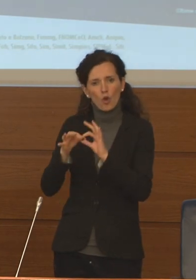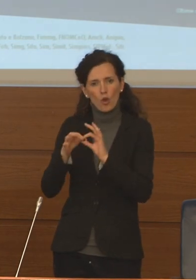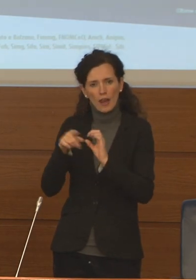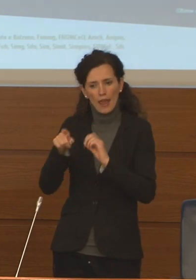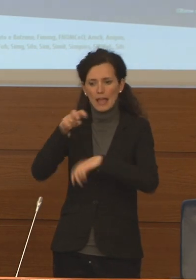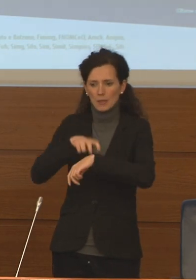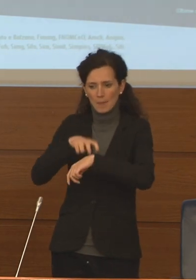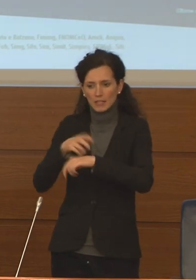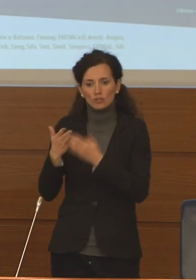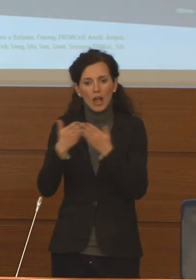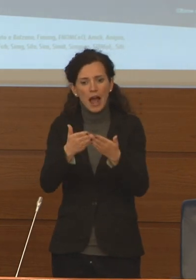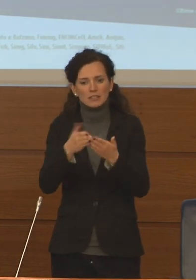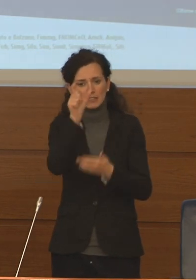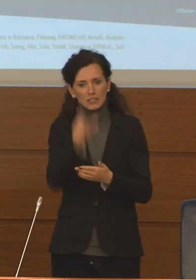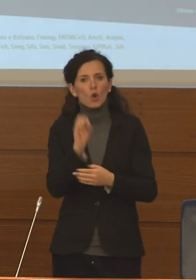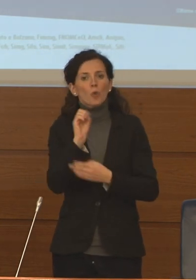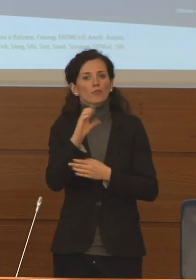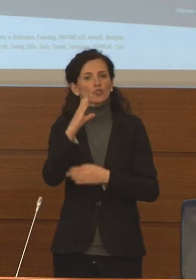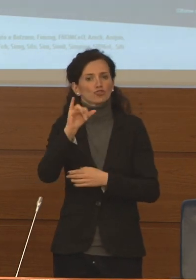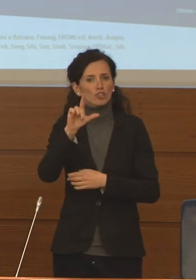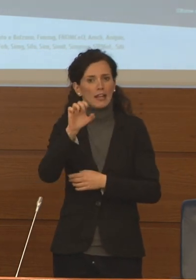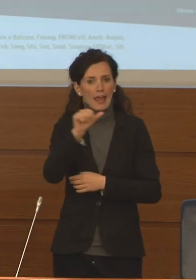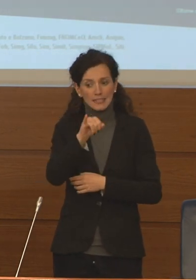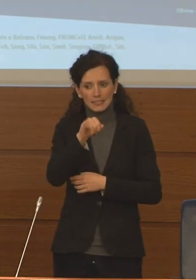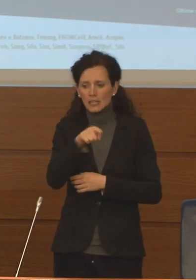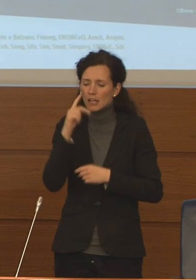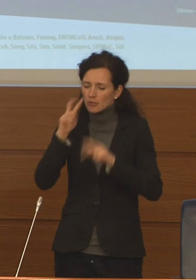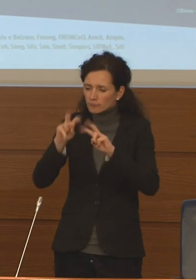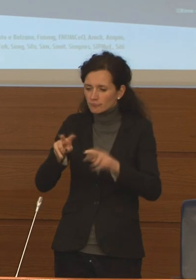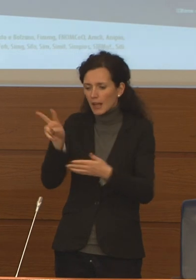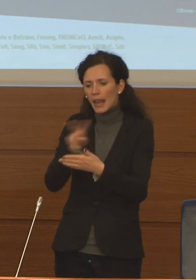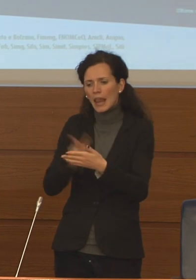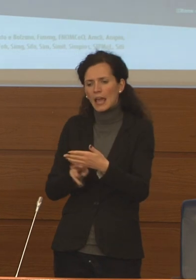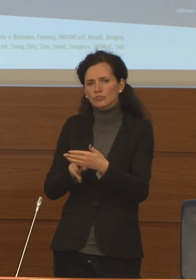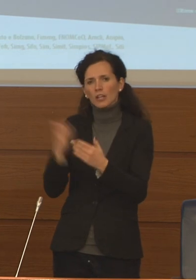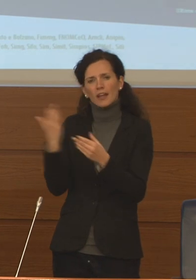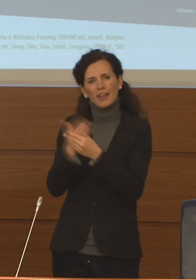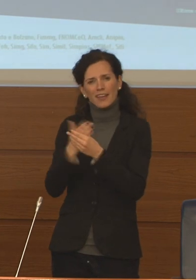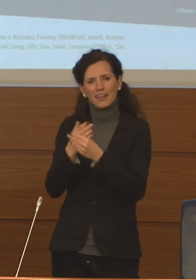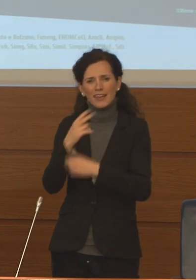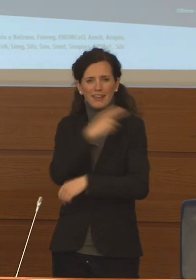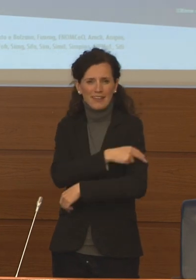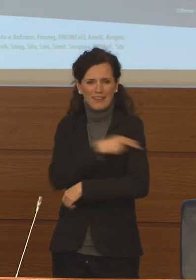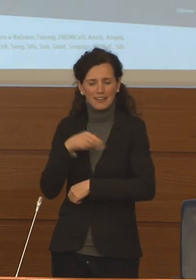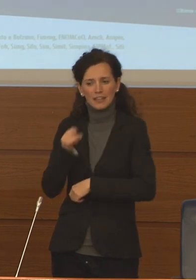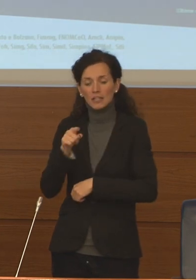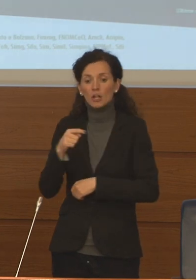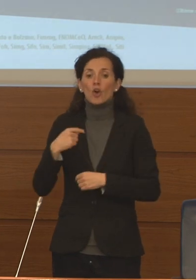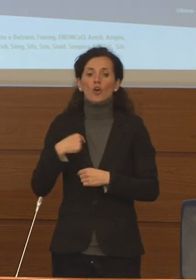persona e capire esattamente la loro lettura clinica di quanto è avvenuto quindi in questo momento io non sono in grado di sbilanciarmi perché devo capire,